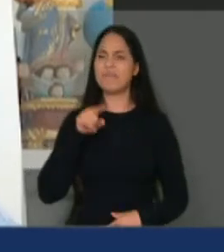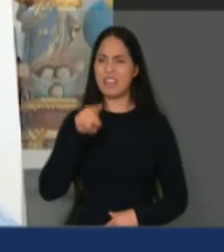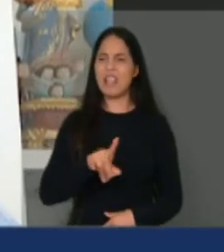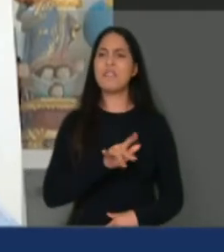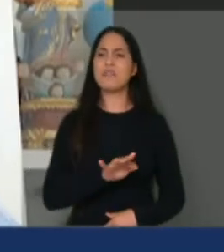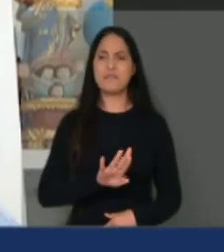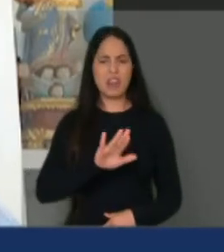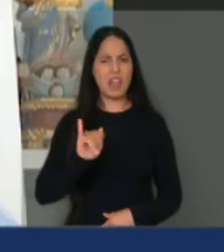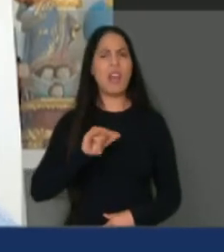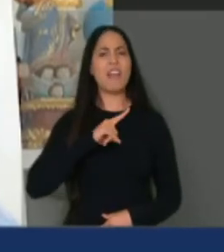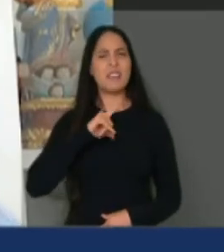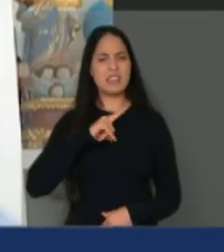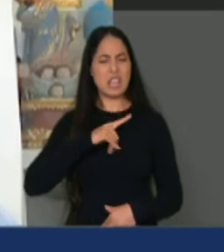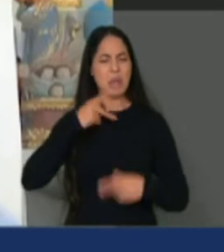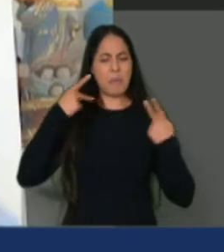POSTURA TAMBÉM, CONTRA AS INJUSTIÇAS, E EXEMPLO DO MEU